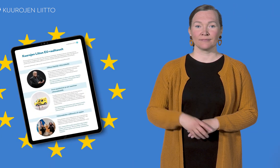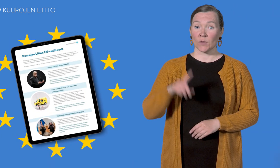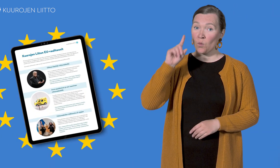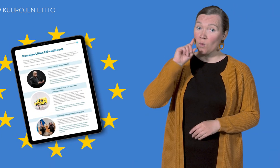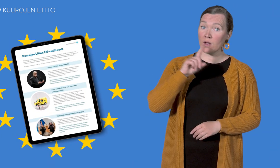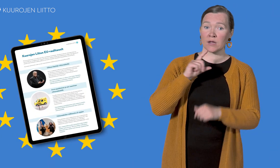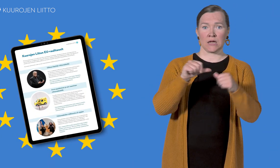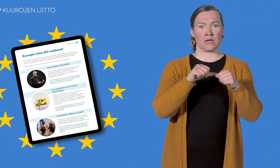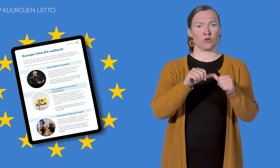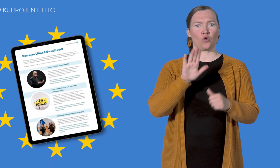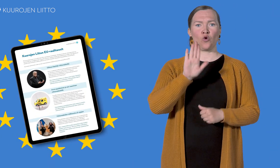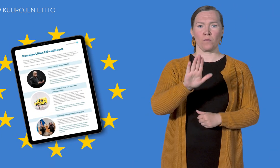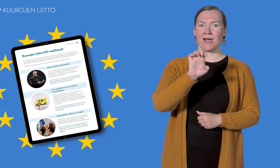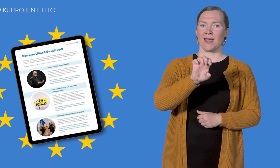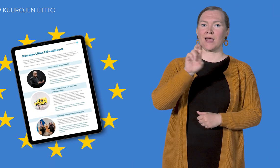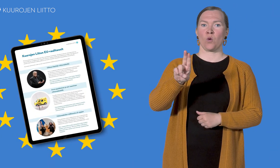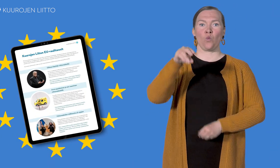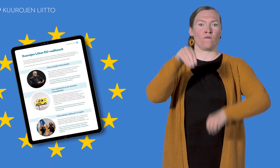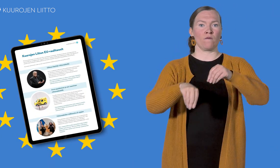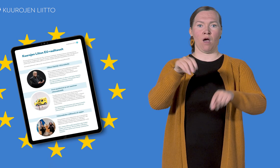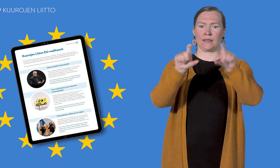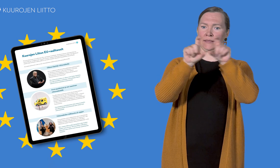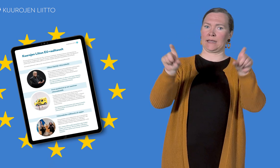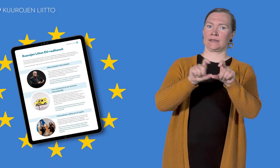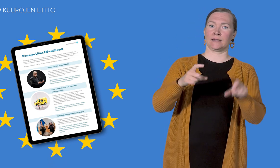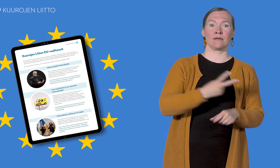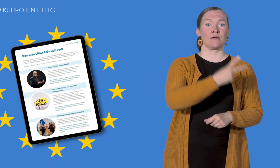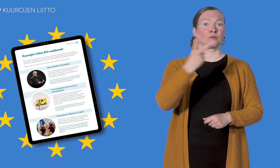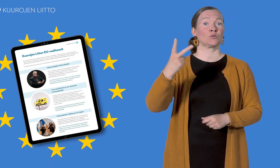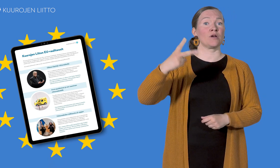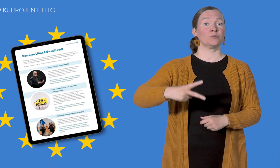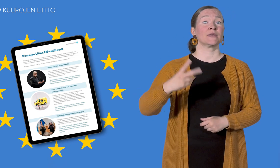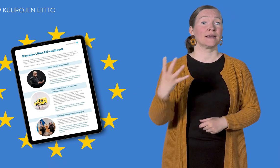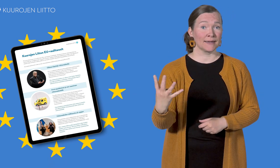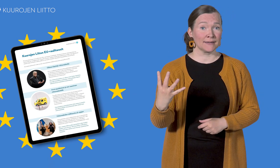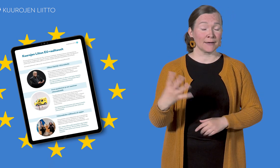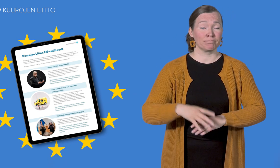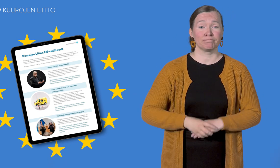Kuurojen Liiton EU-vaaliteesit 2024